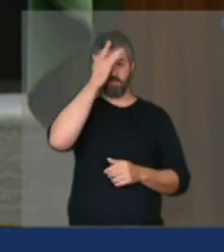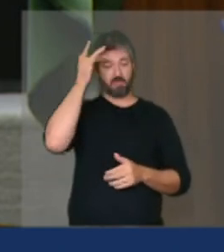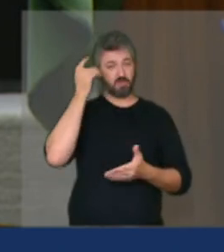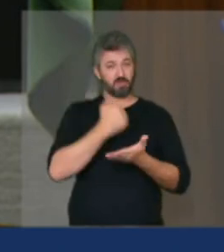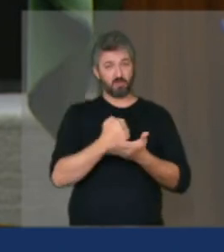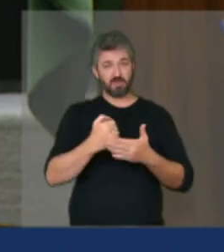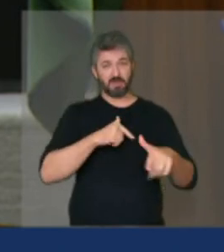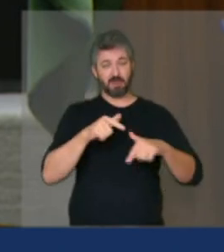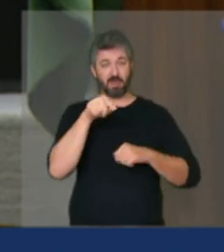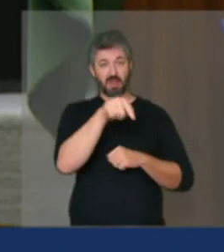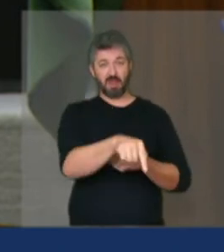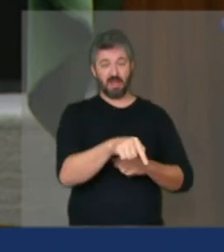TRABALHADORES, MAIS DE 90 MIL TRABALHADORES, JUSTAMENTE NO